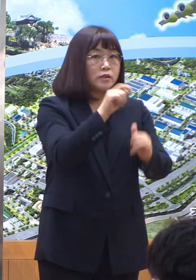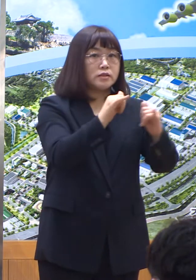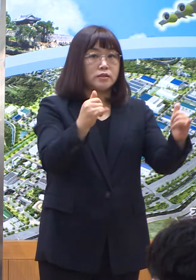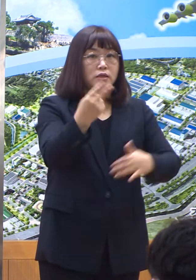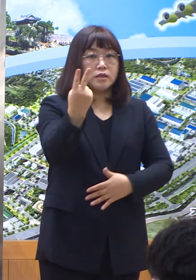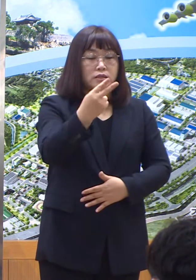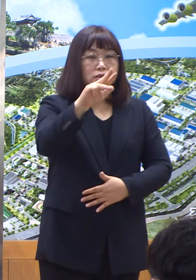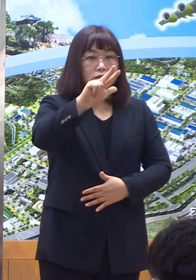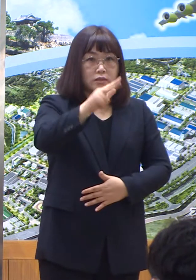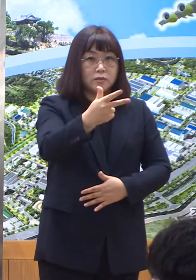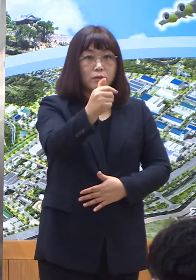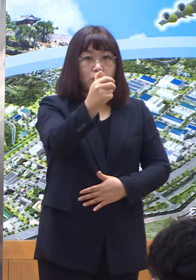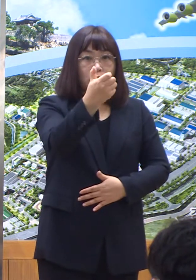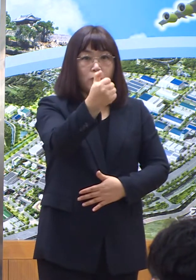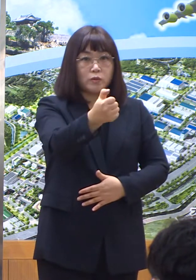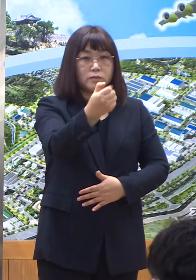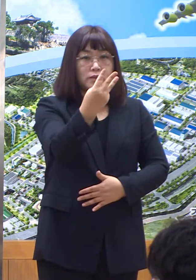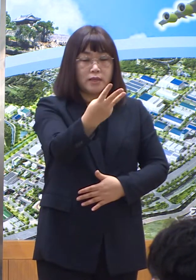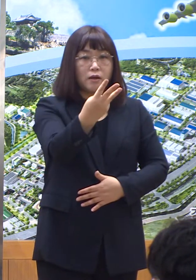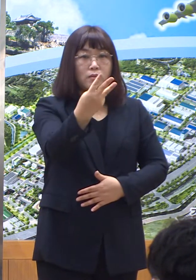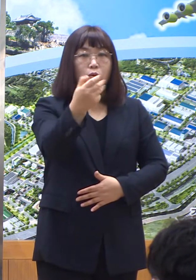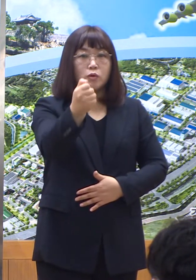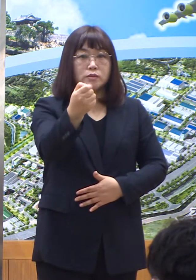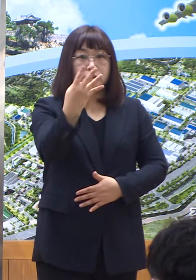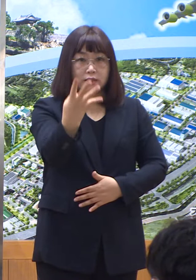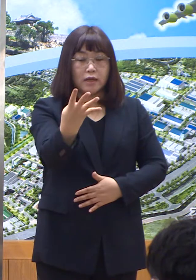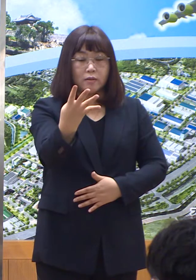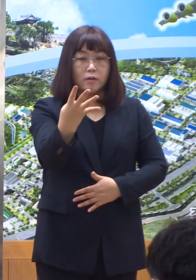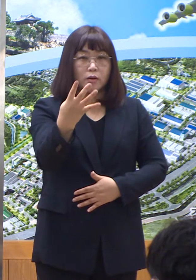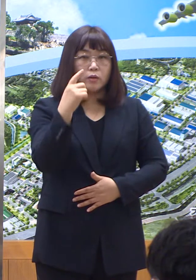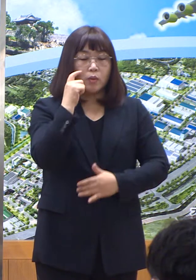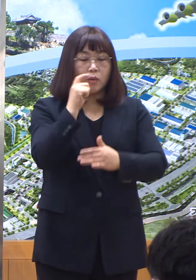2753·2754번 확진자의 가족으로